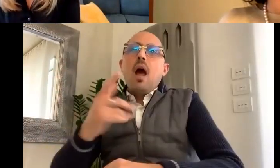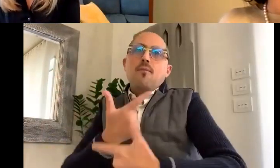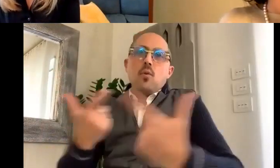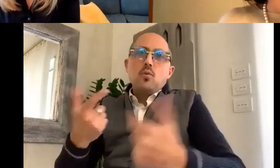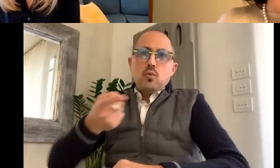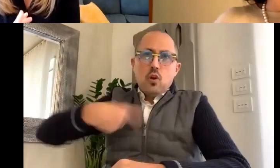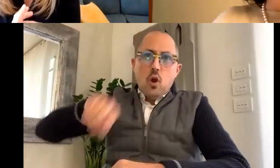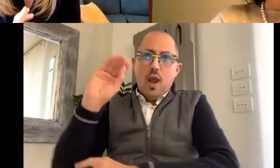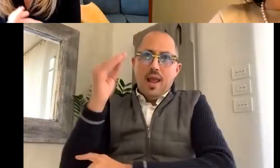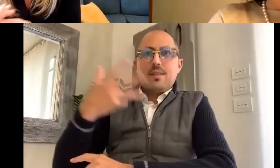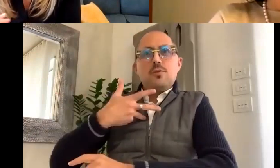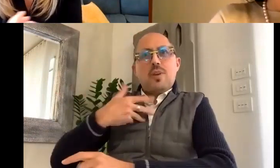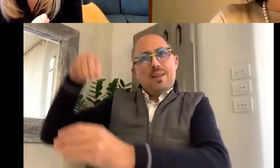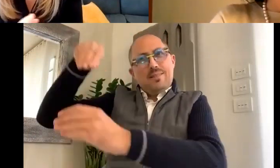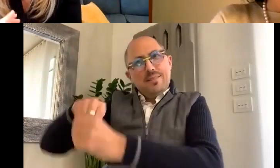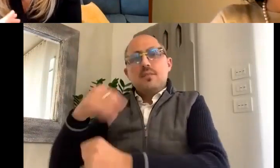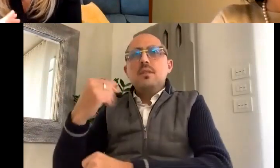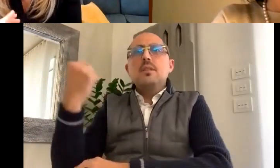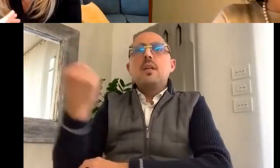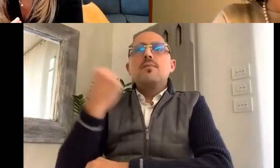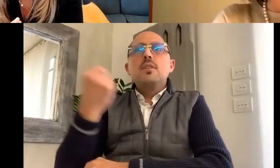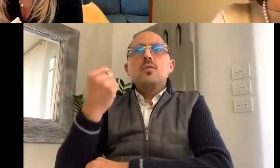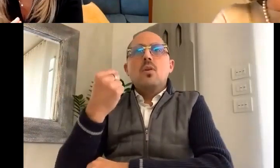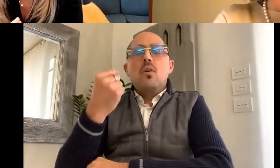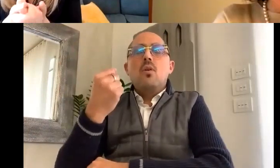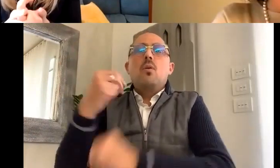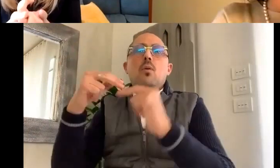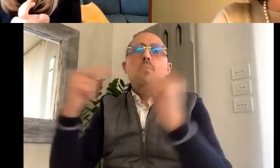o un numero telefonico per i messaggi, per fortuna